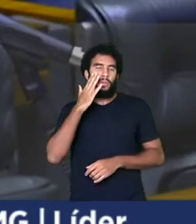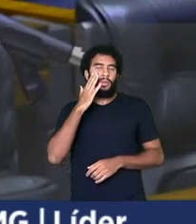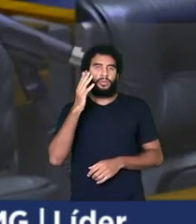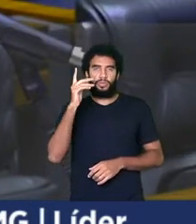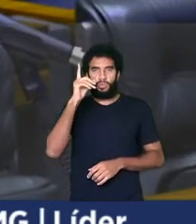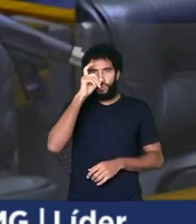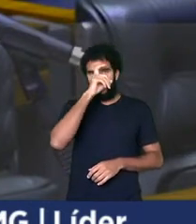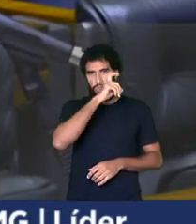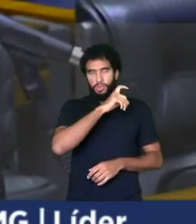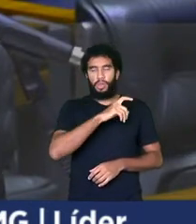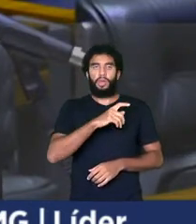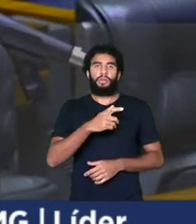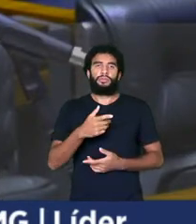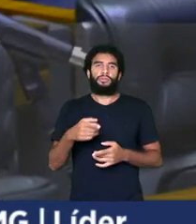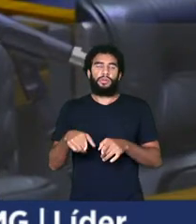ACHO QUE PRECISA DE REGRAS, EU VOTEI CONTRA, COMPREENDENDO AS